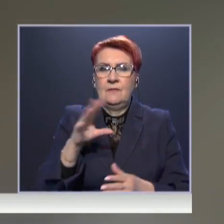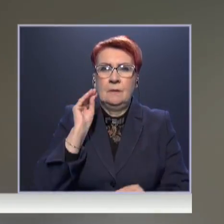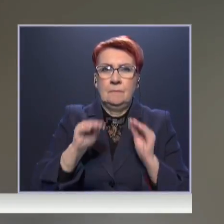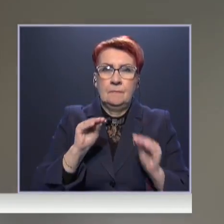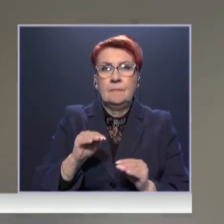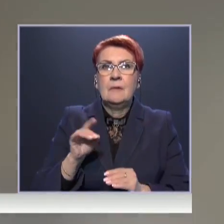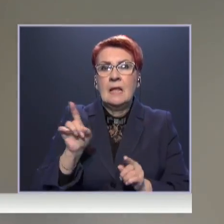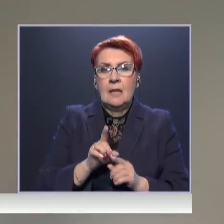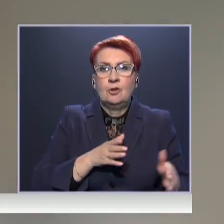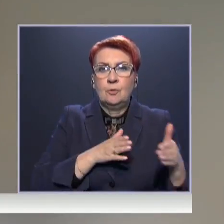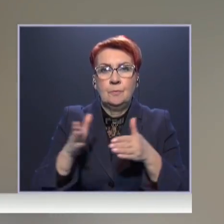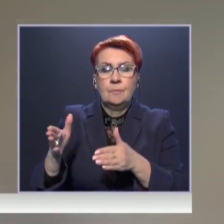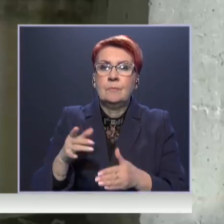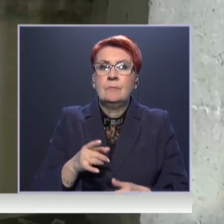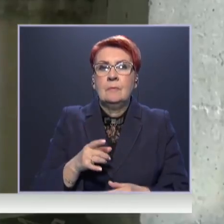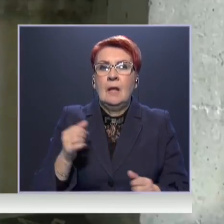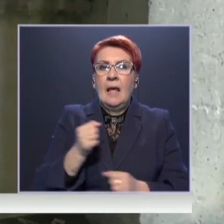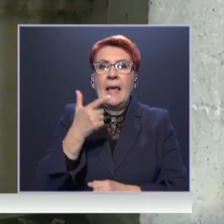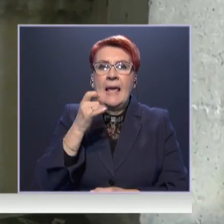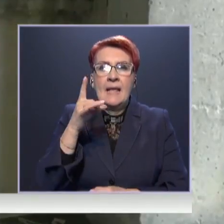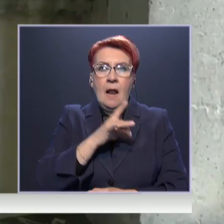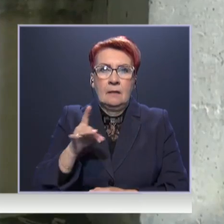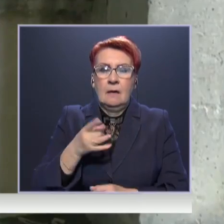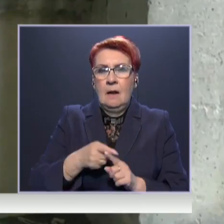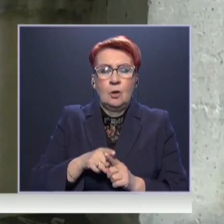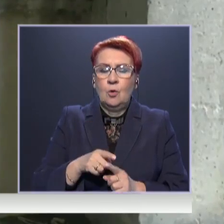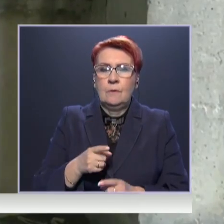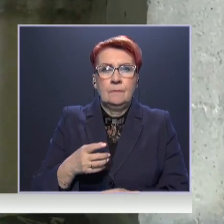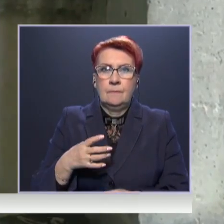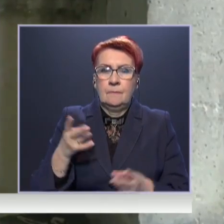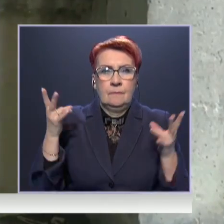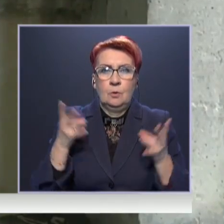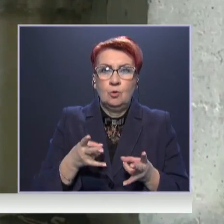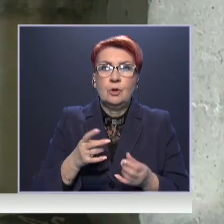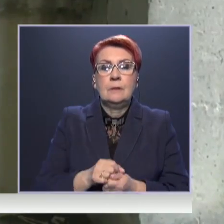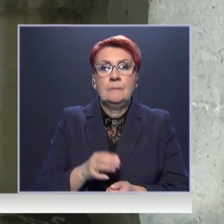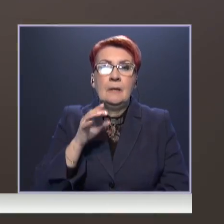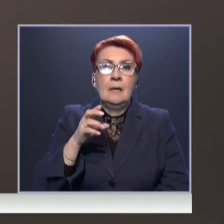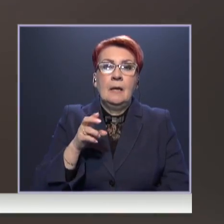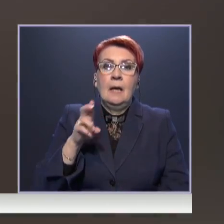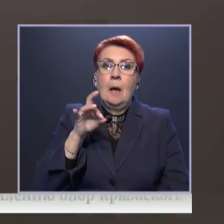к ним дизельный генератор который незаменим в полевых условиях Брянские пограничники попросили передать Спасибо